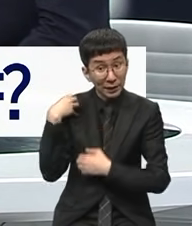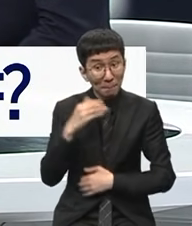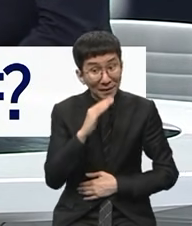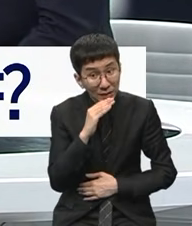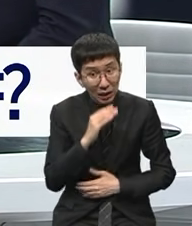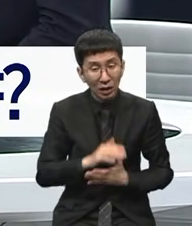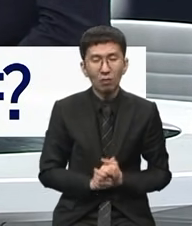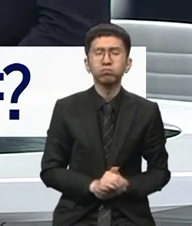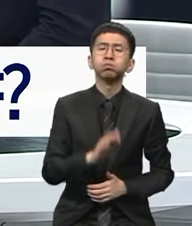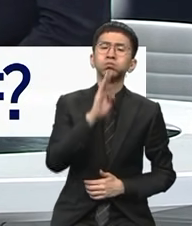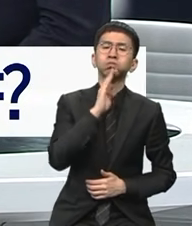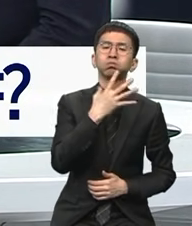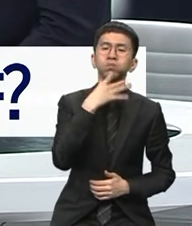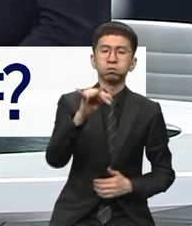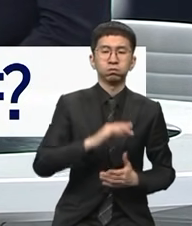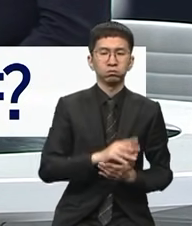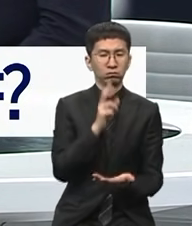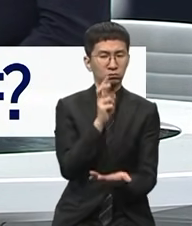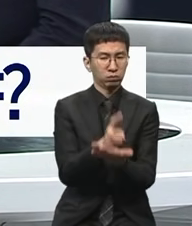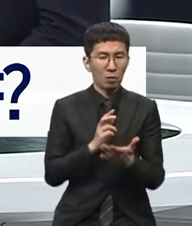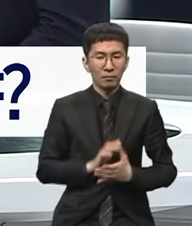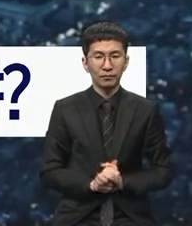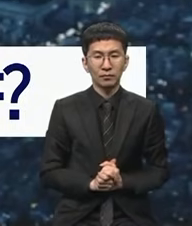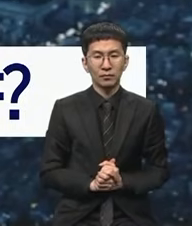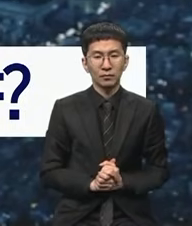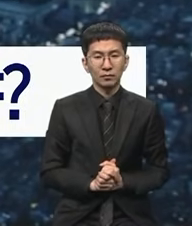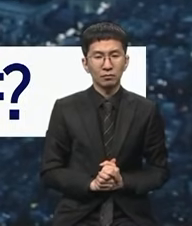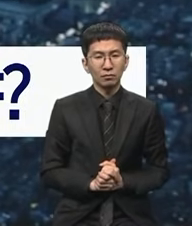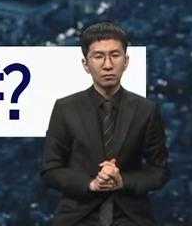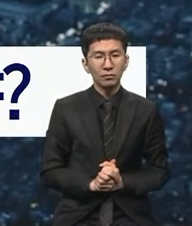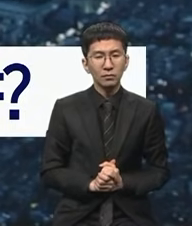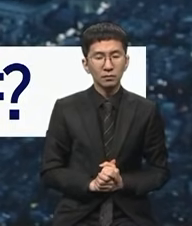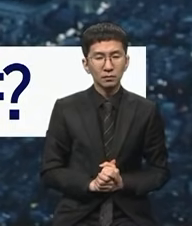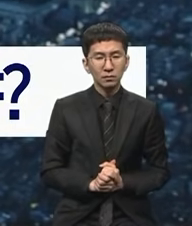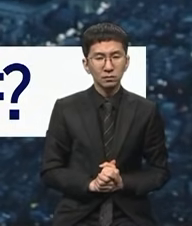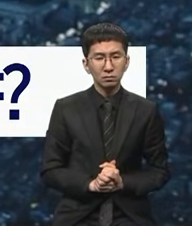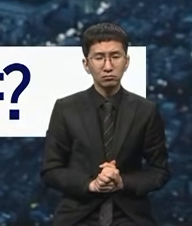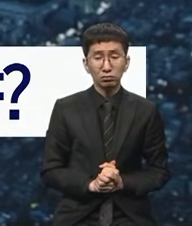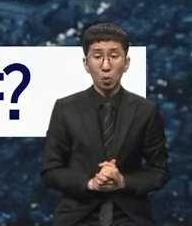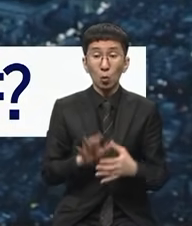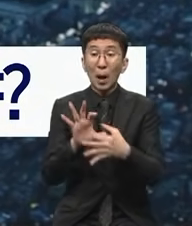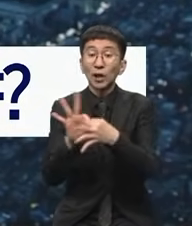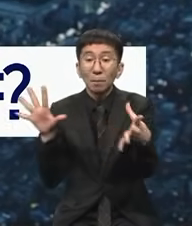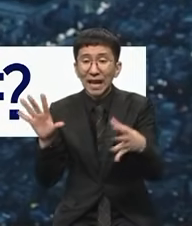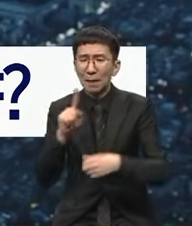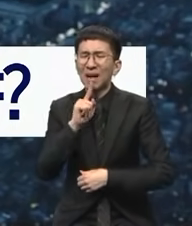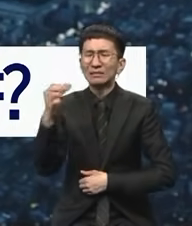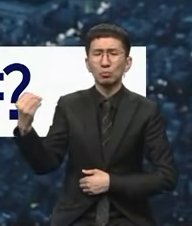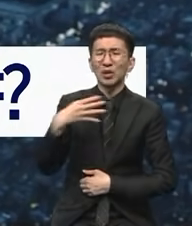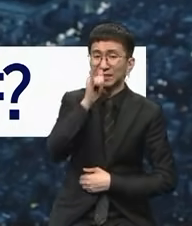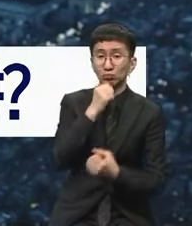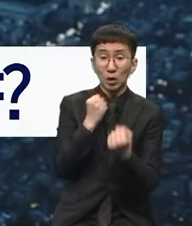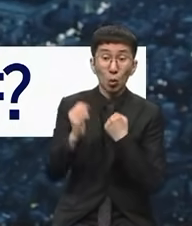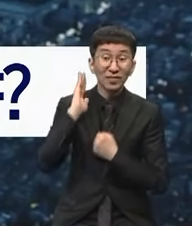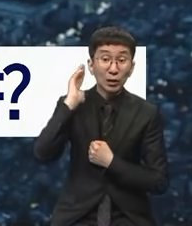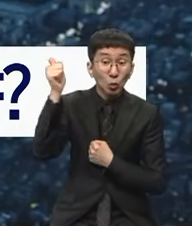정치적 책임은 져야 하죠. 연좌제가 아니다 이런 얘기를 하는데요. 그러나 대통령의 가족은 특별한 의미를 갖습니다.